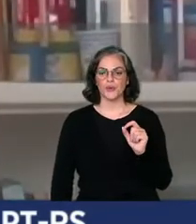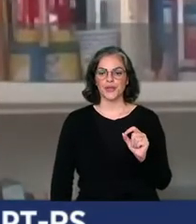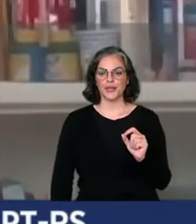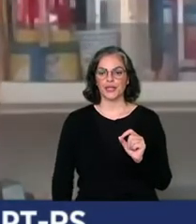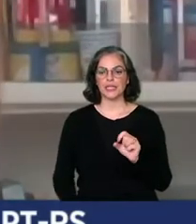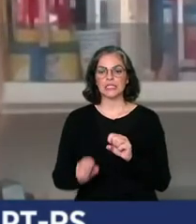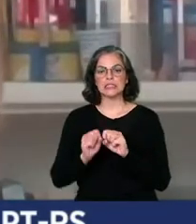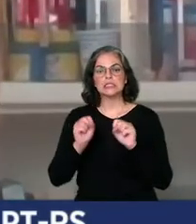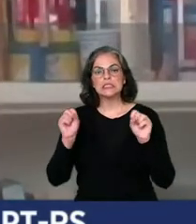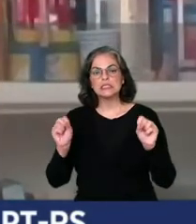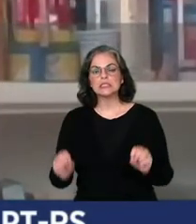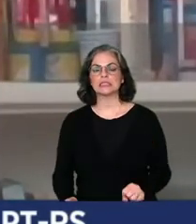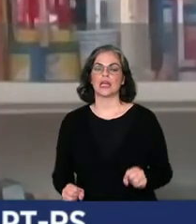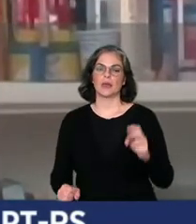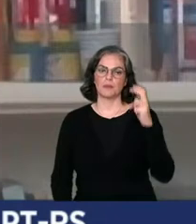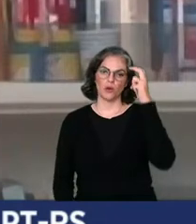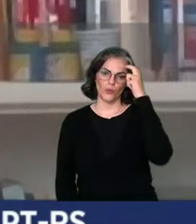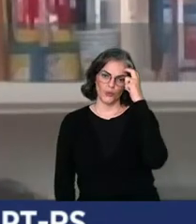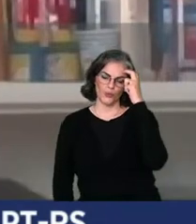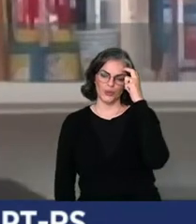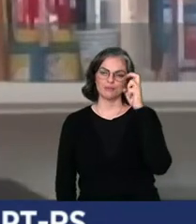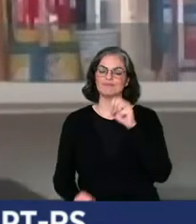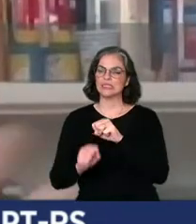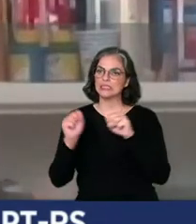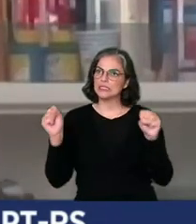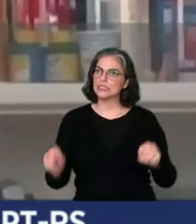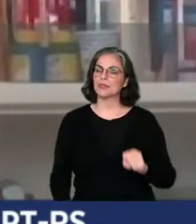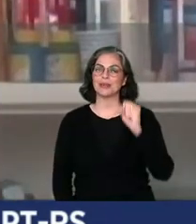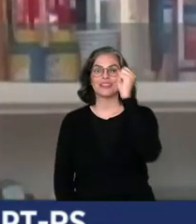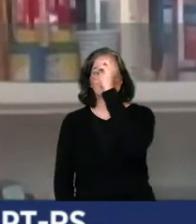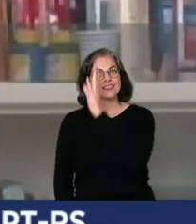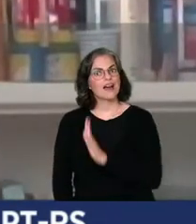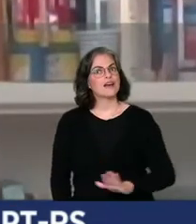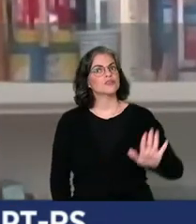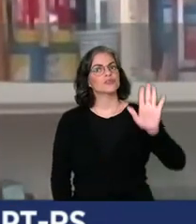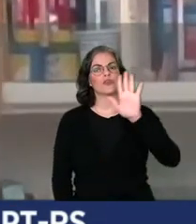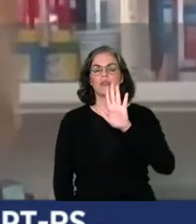ESTEJA A VALORIZAÇÃO DOS SISTEMAS DE CULTURA, DO SISTEMA NACIONAL DE CULTURA